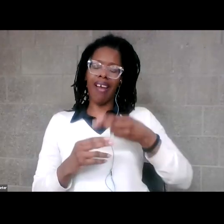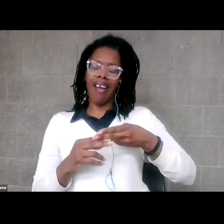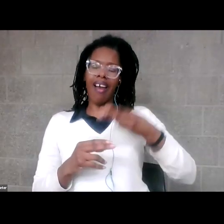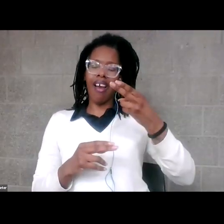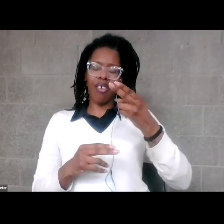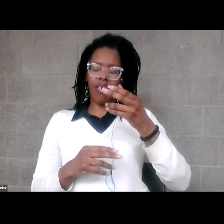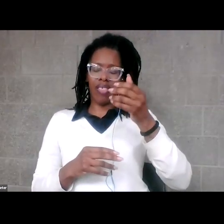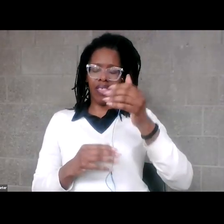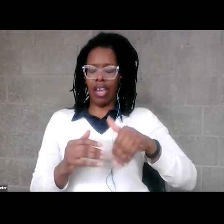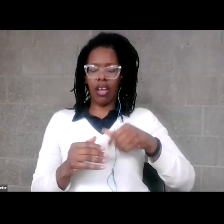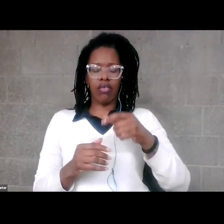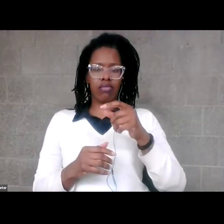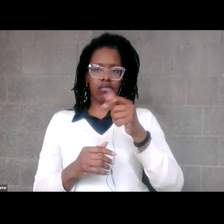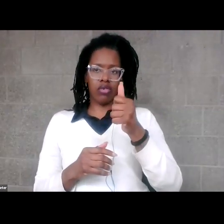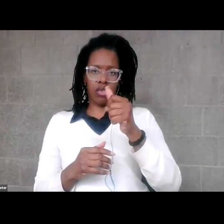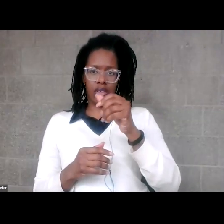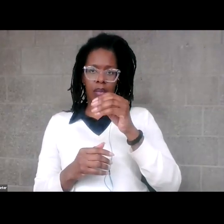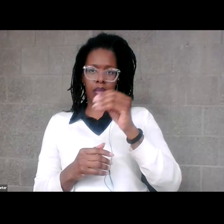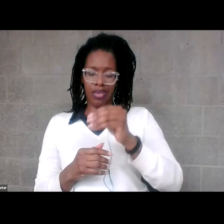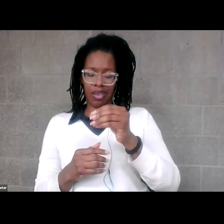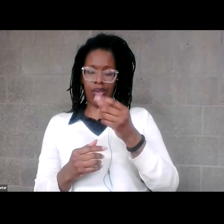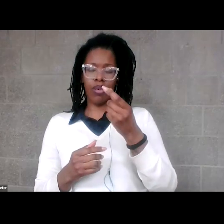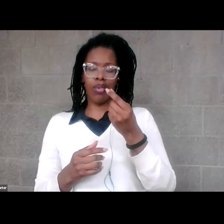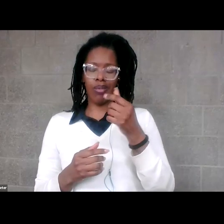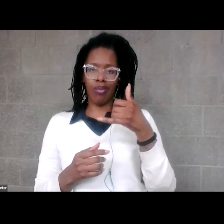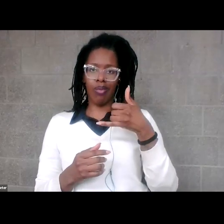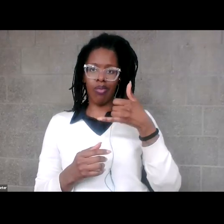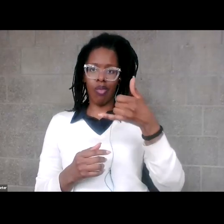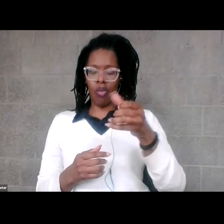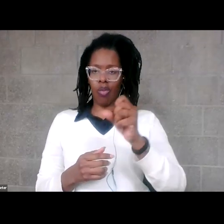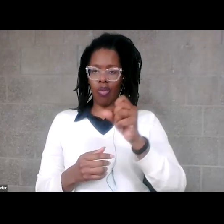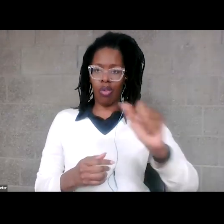también deben llamar a la Seguridad Social al 1-800-772-1213